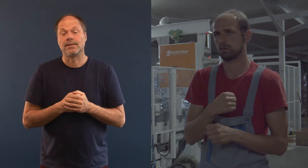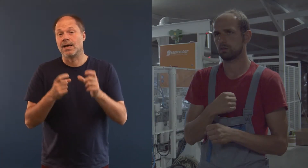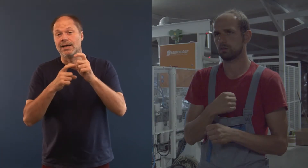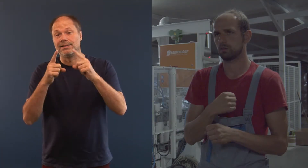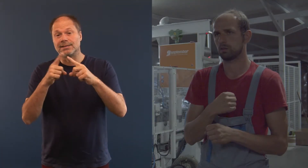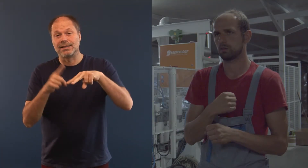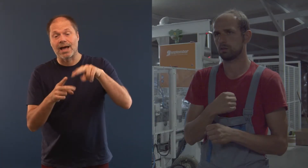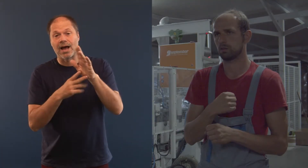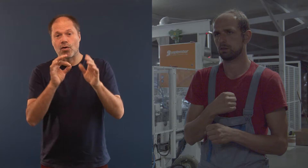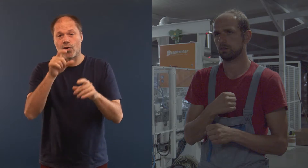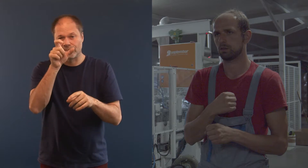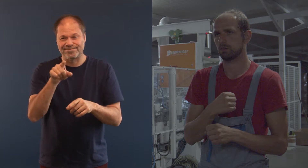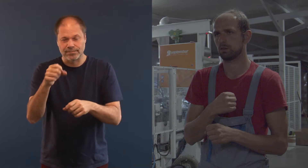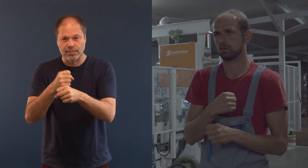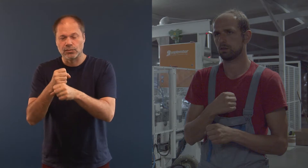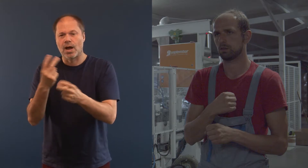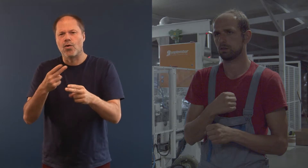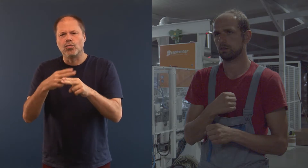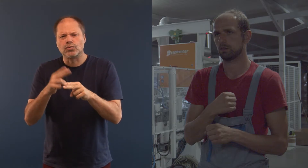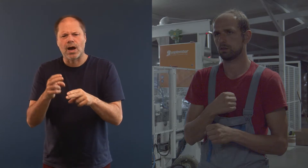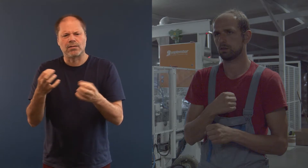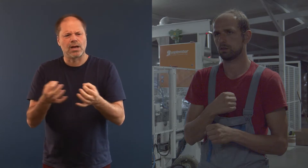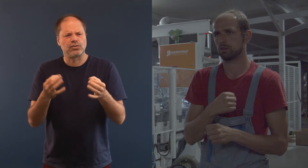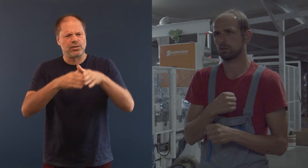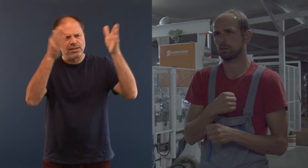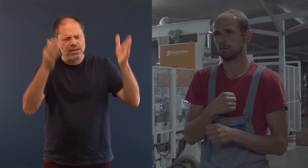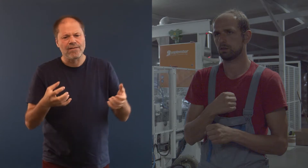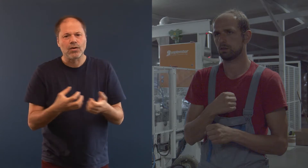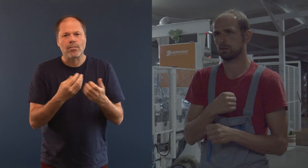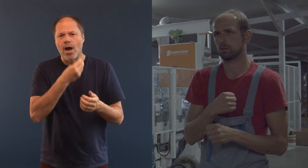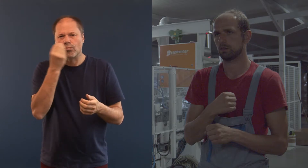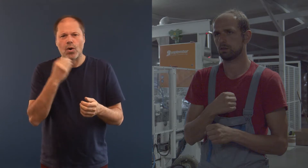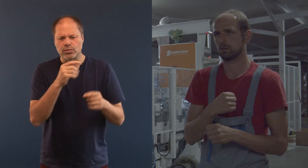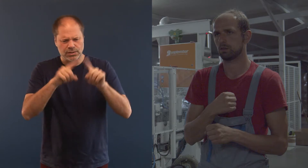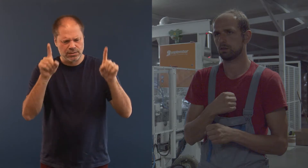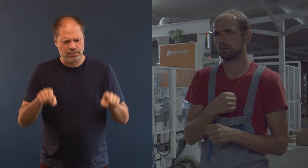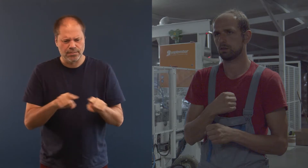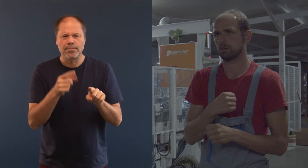Stano pracuje jako údržbář zařízení na výrobu ubrousků.